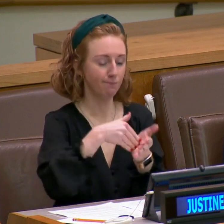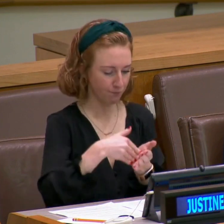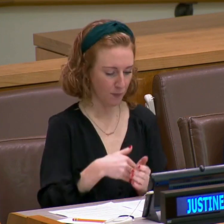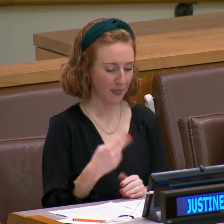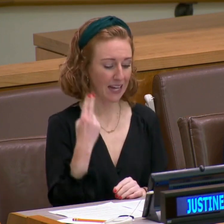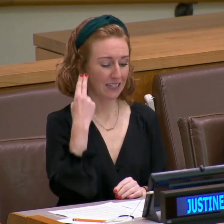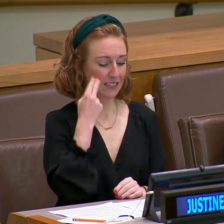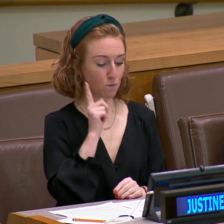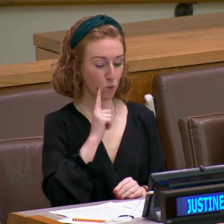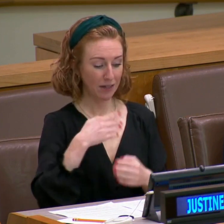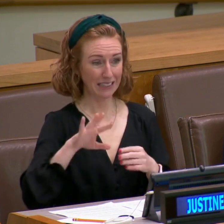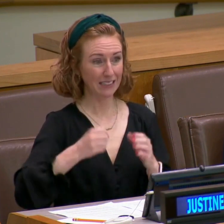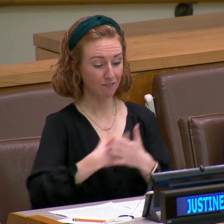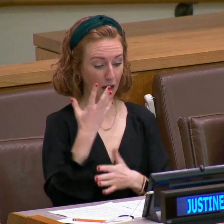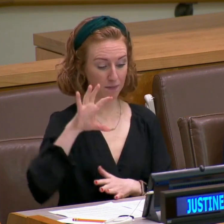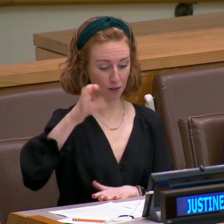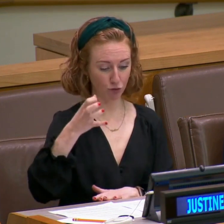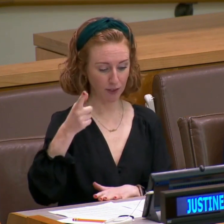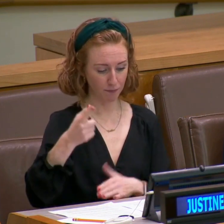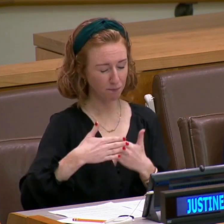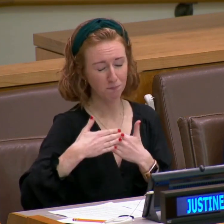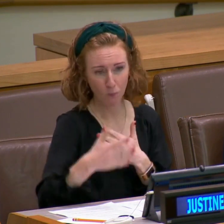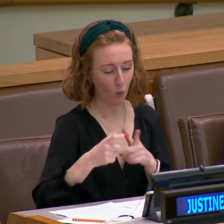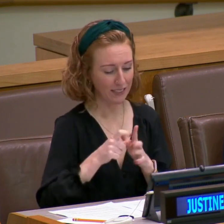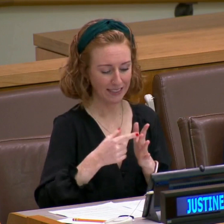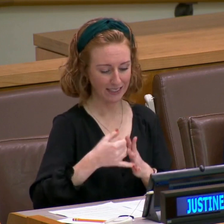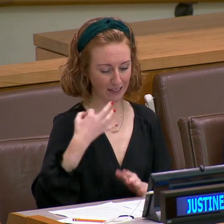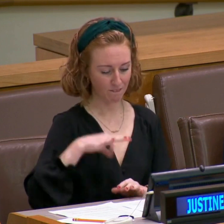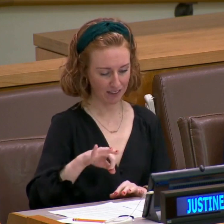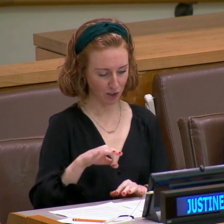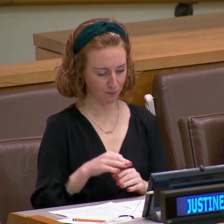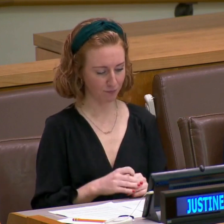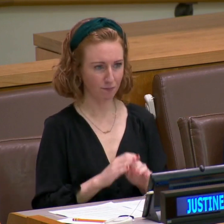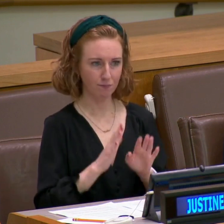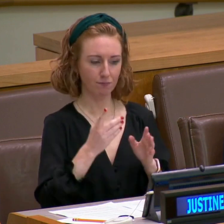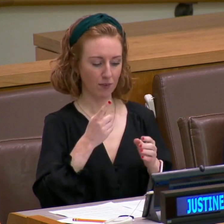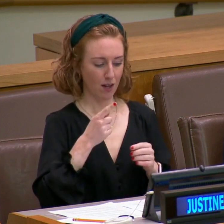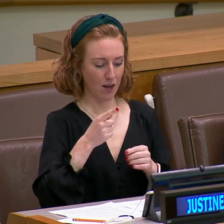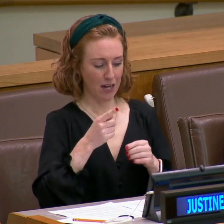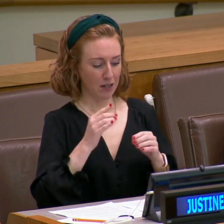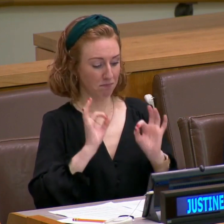Dicho todo esto, las mujeres sordas en los países en desarrollo están aún más desfavorecidas. Muchas ni